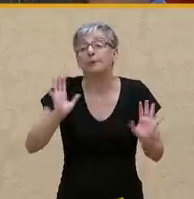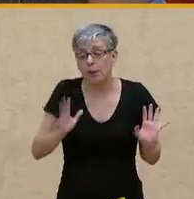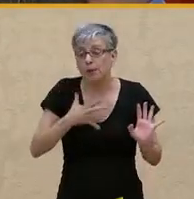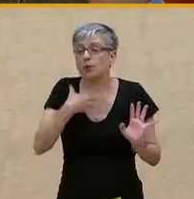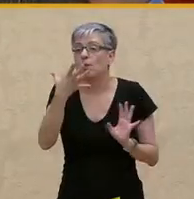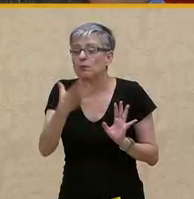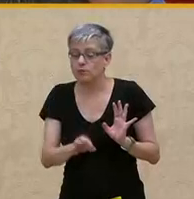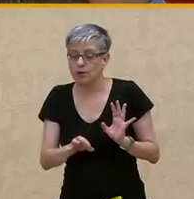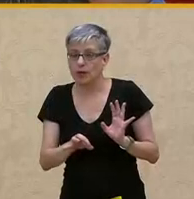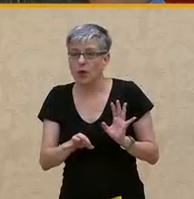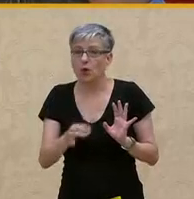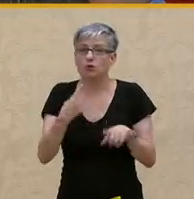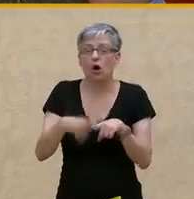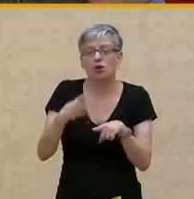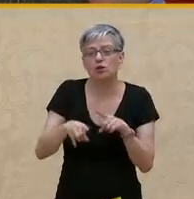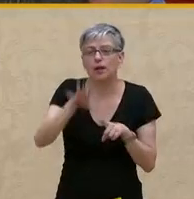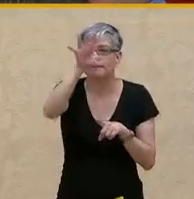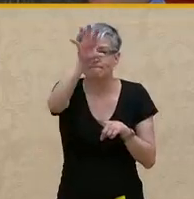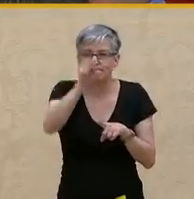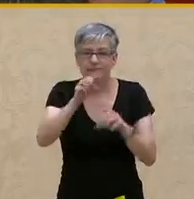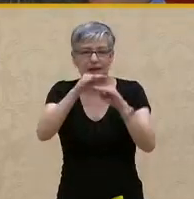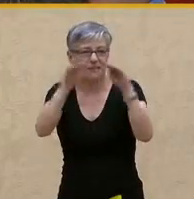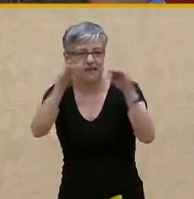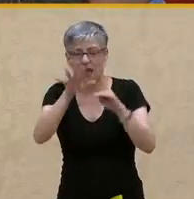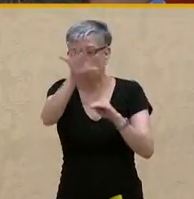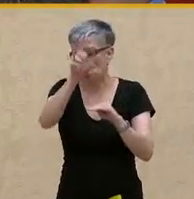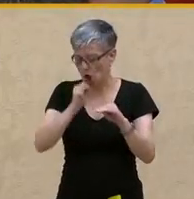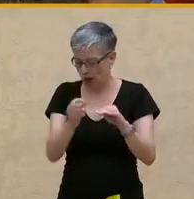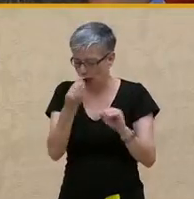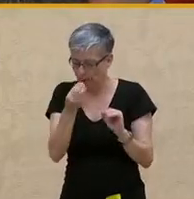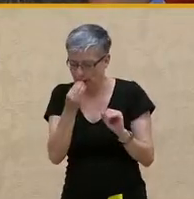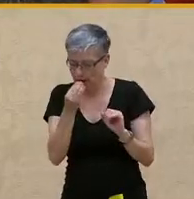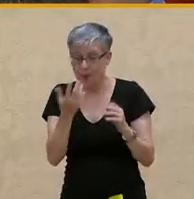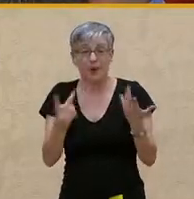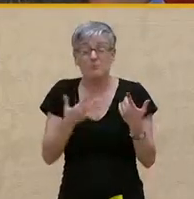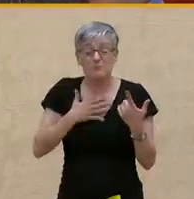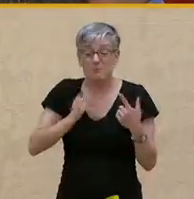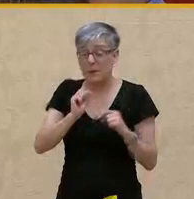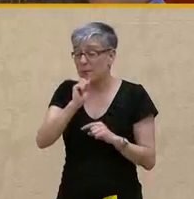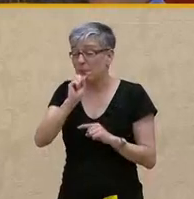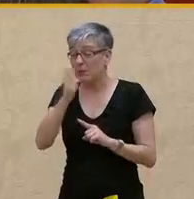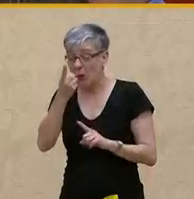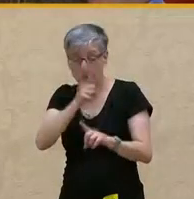una estantería coger la comida, pero el problema mío es la comunicación. Al ser una persona sorda,